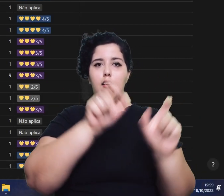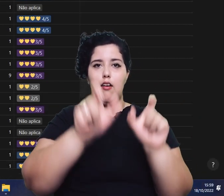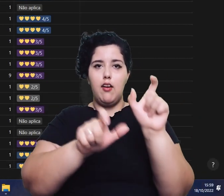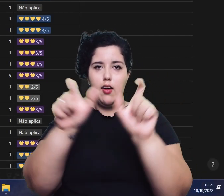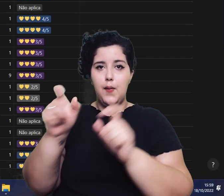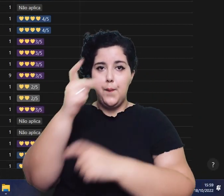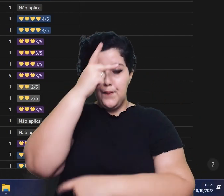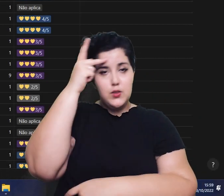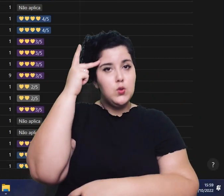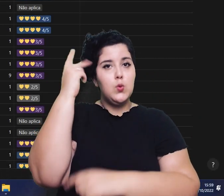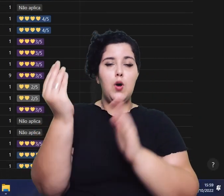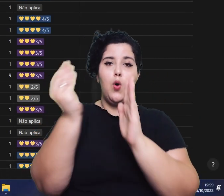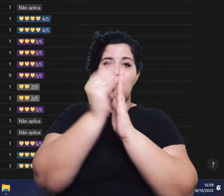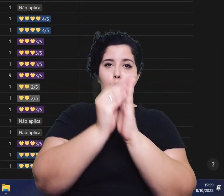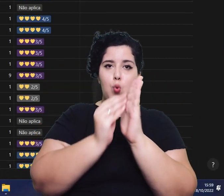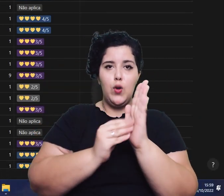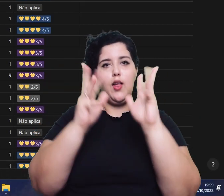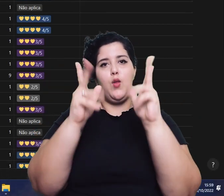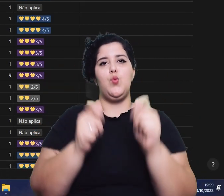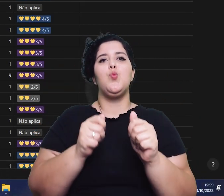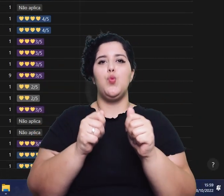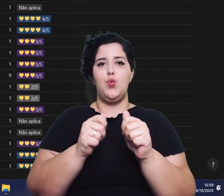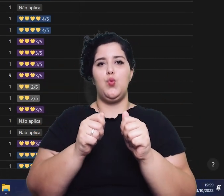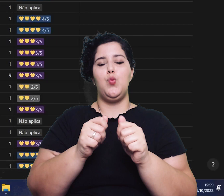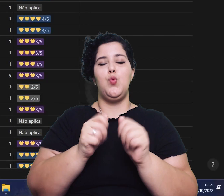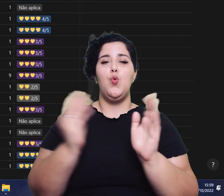você lembra quando fala em Amazônia? Eles citaram de tudo